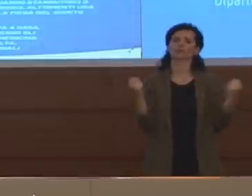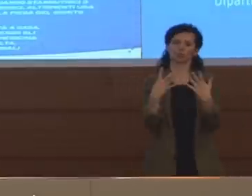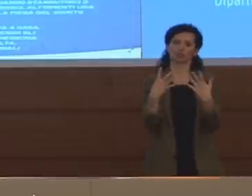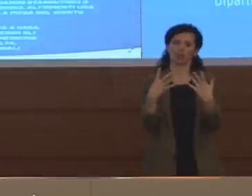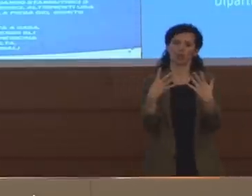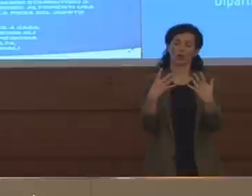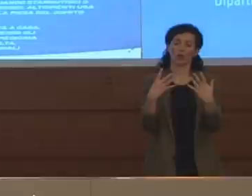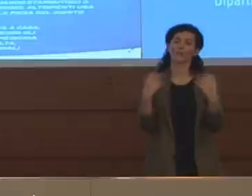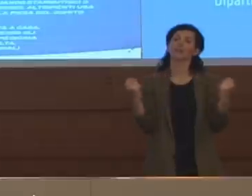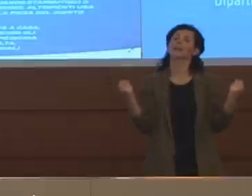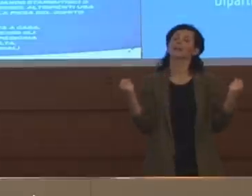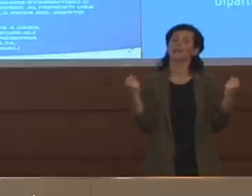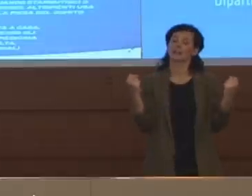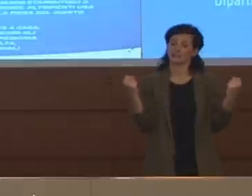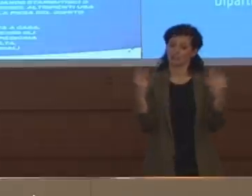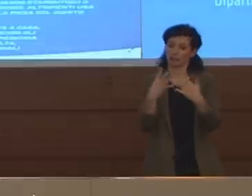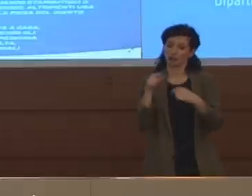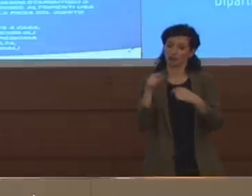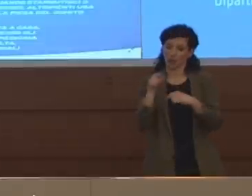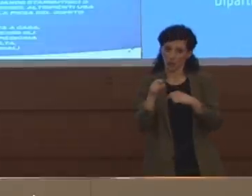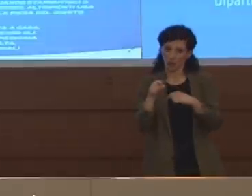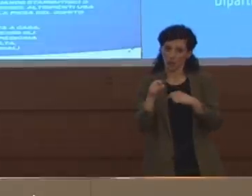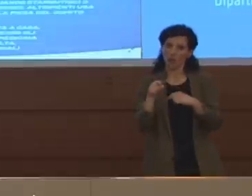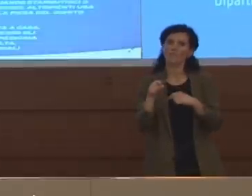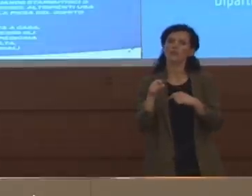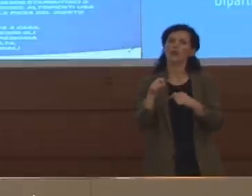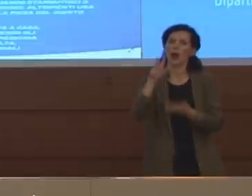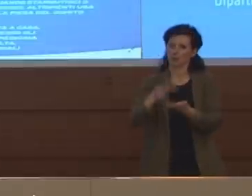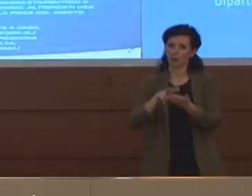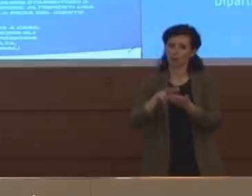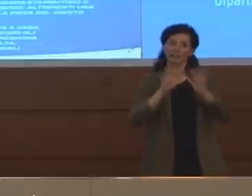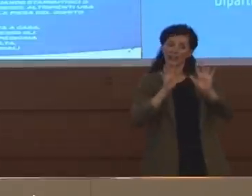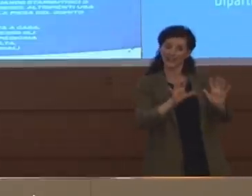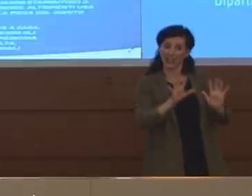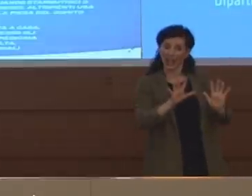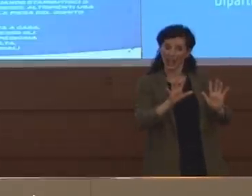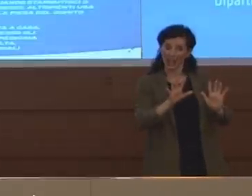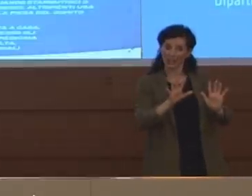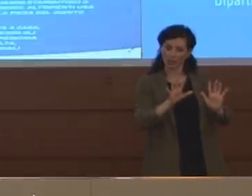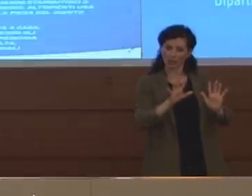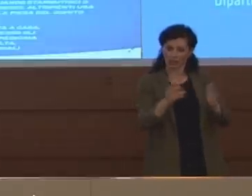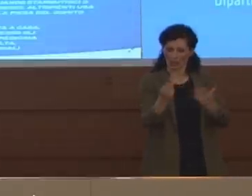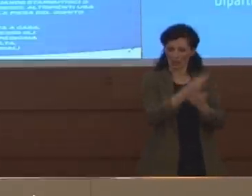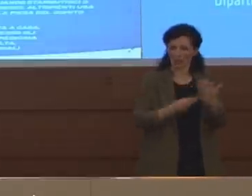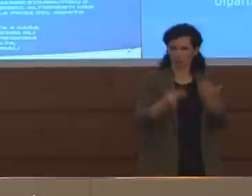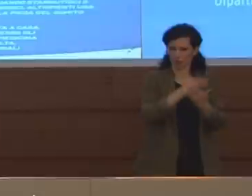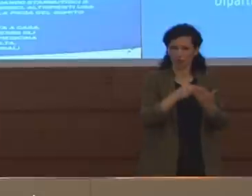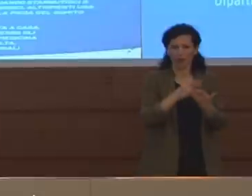e 10 di questi progetti di ricerca o studi clinici o protocolli clinici, chiamateli